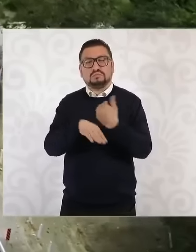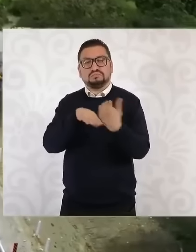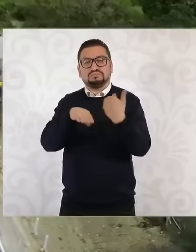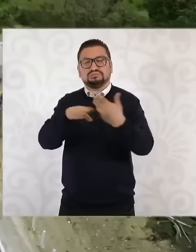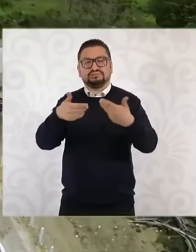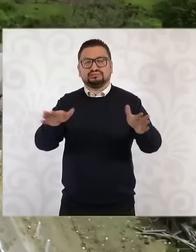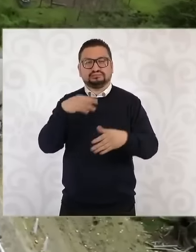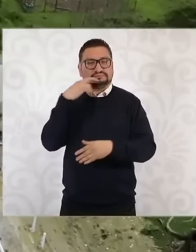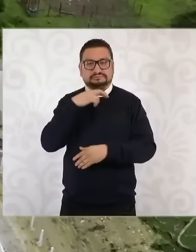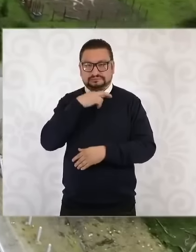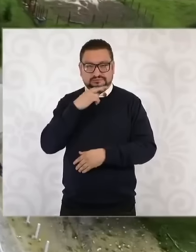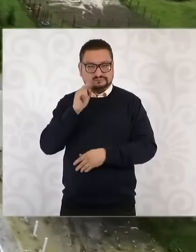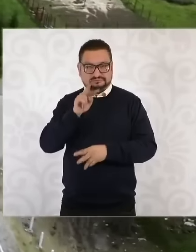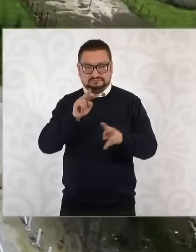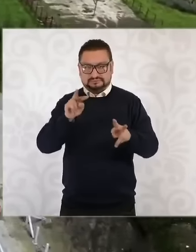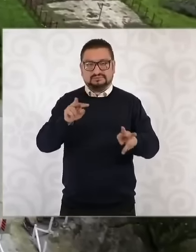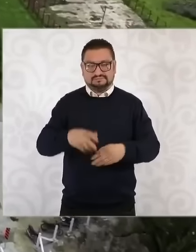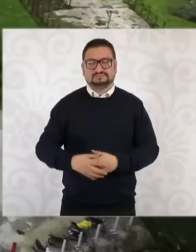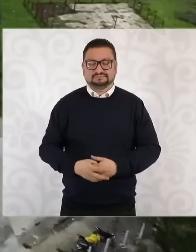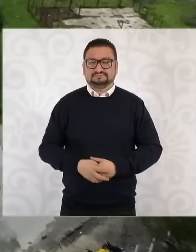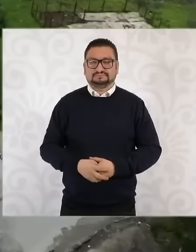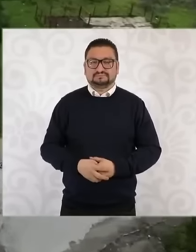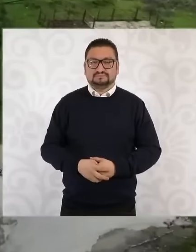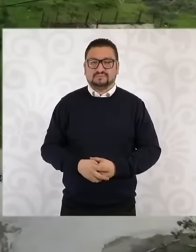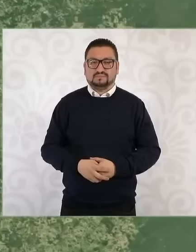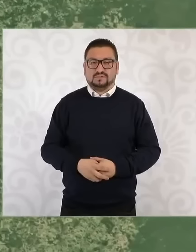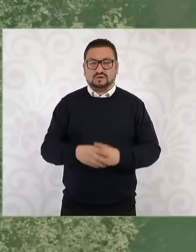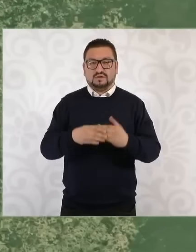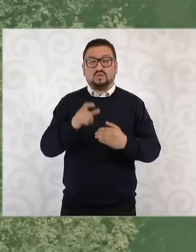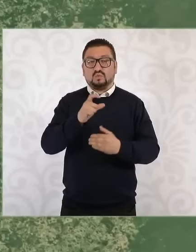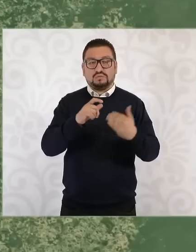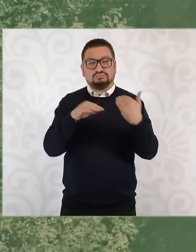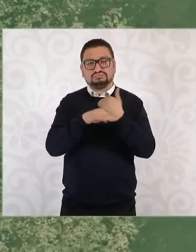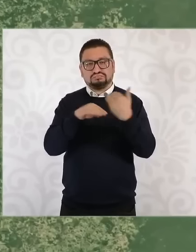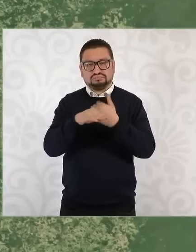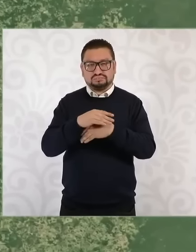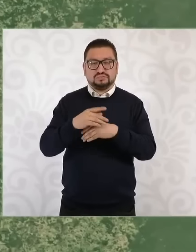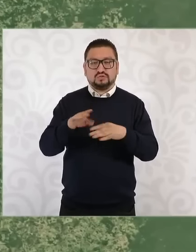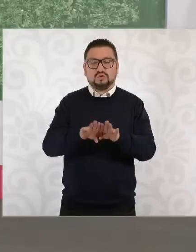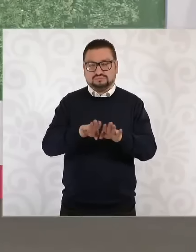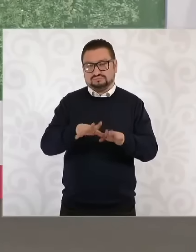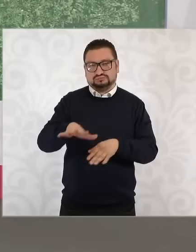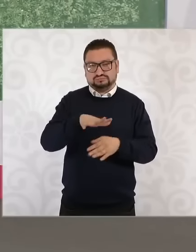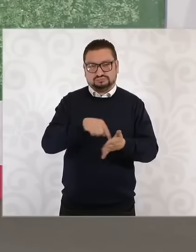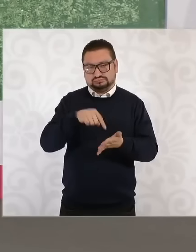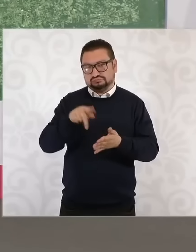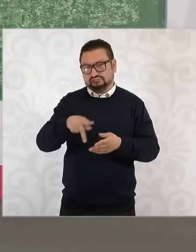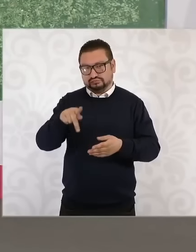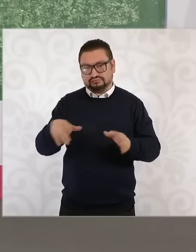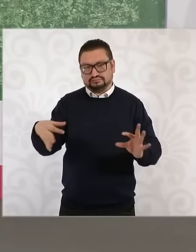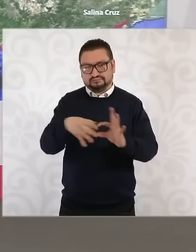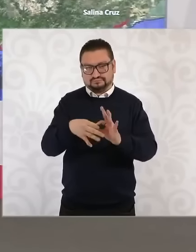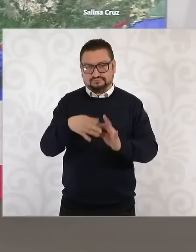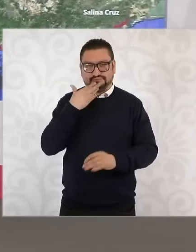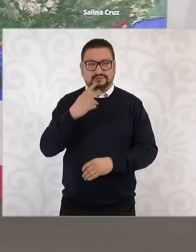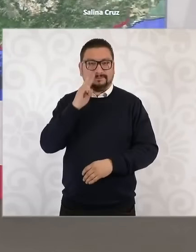Eh, aquí algunas de las intervenciones de intersecciones de eh de Troncales. Eh, adelante.